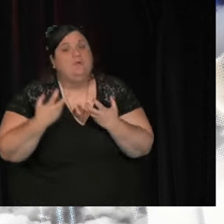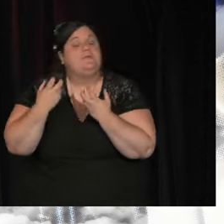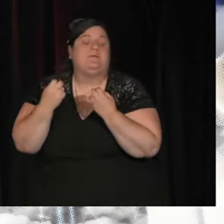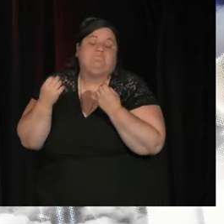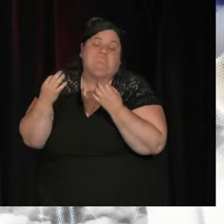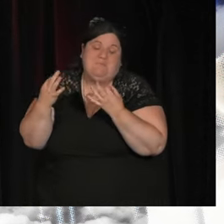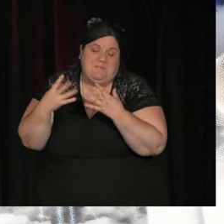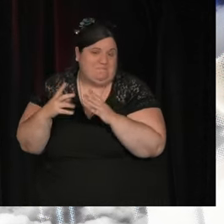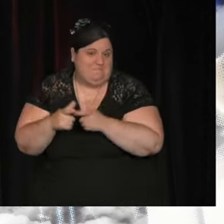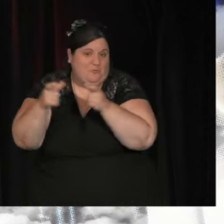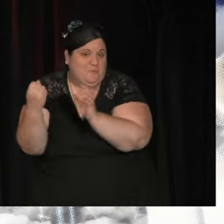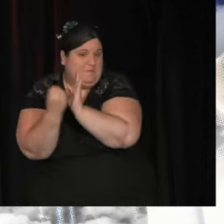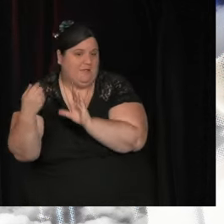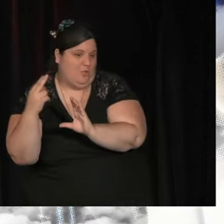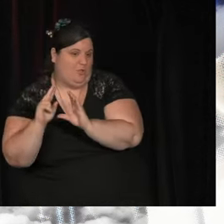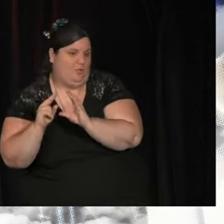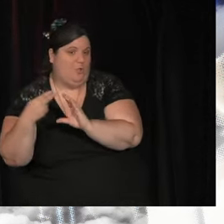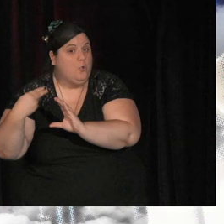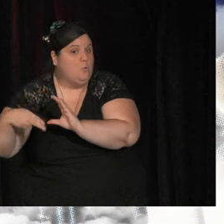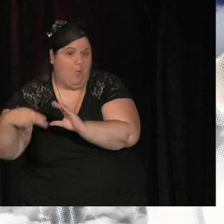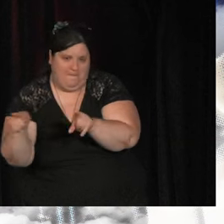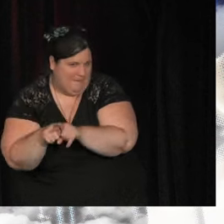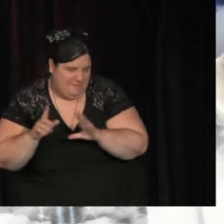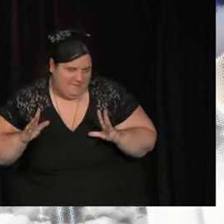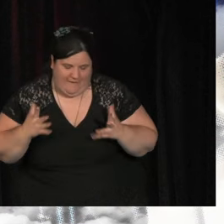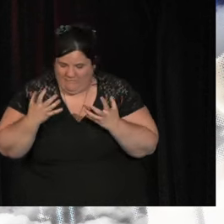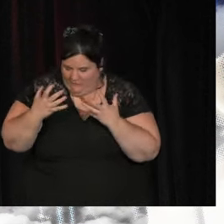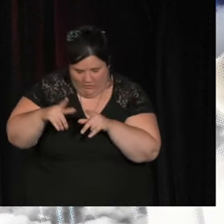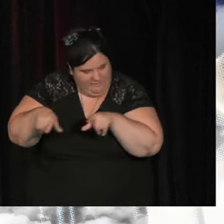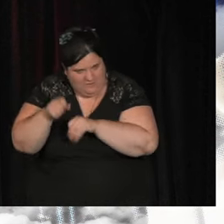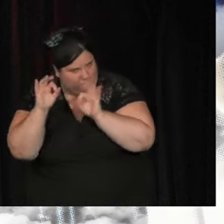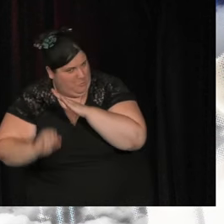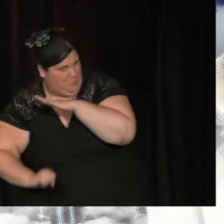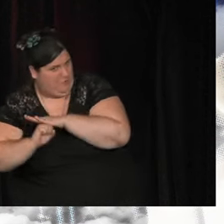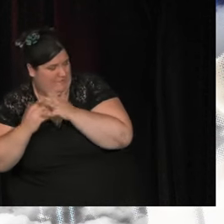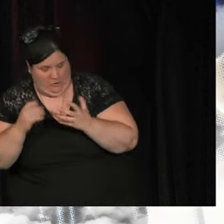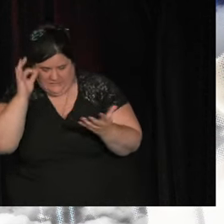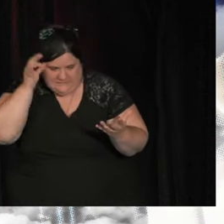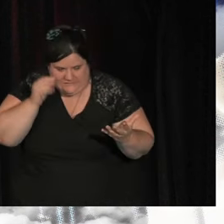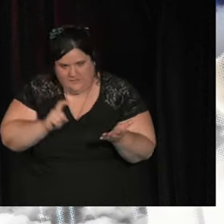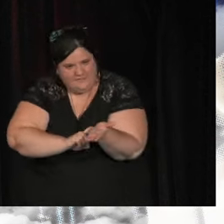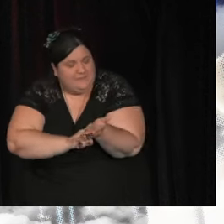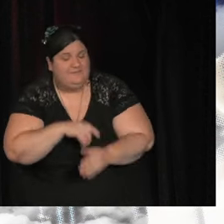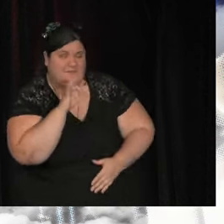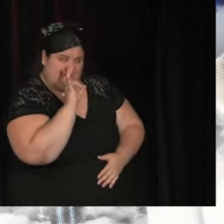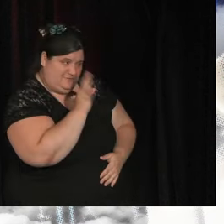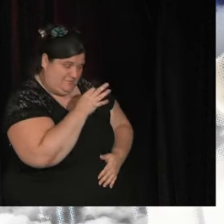Mais sinon, tu as juste un système où tu peux aussi éviter d'être dans la même équipe qu'une personne, mais tu ne peux pas en mettre parce qu'il y a quand même la réalité du match making ou si tu te finis